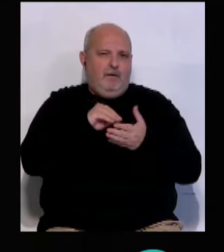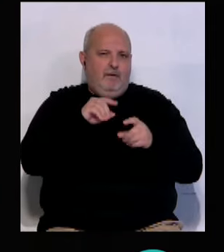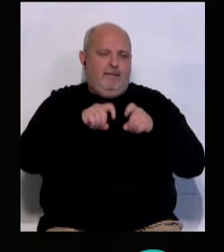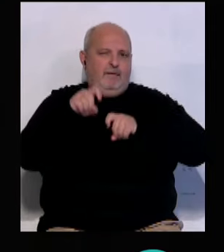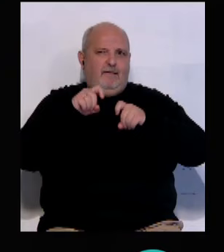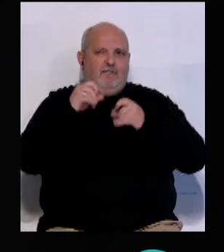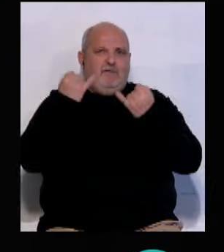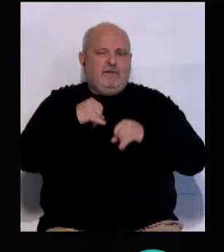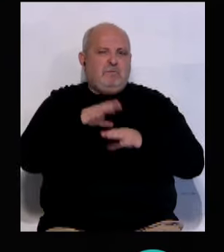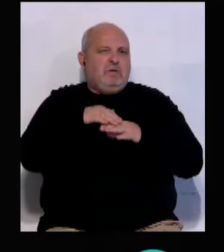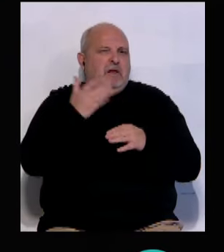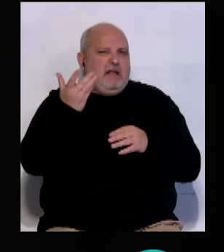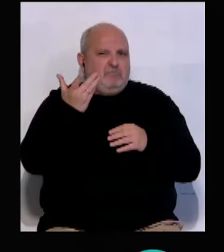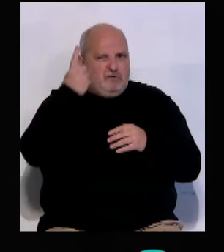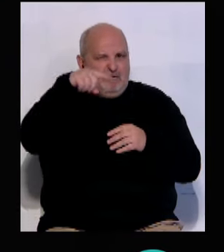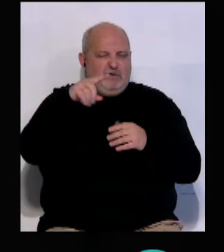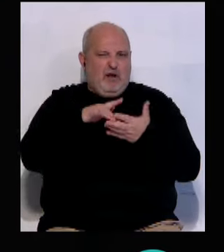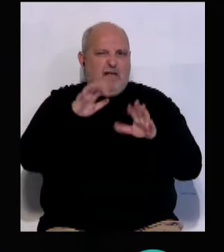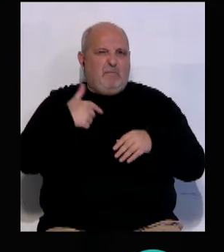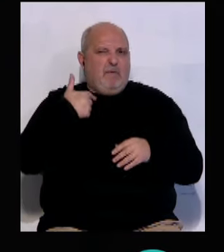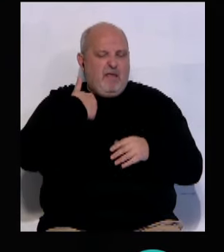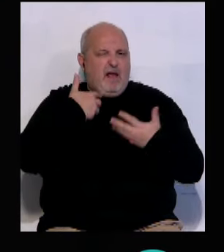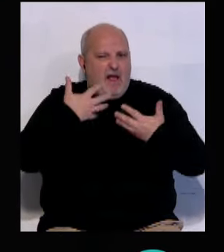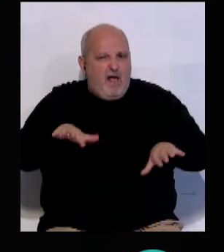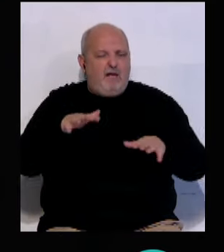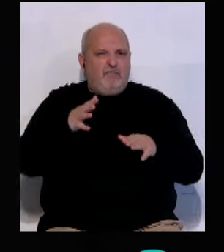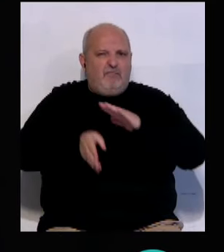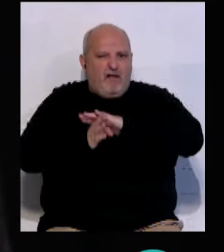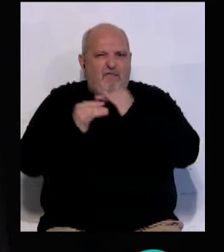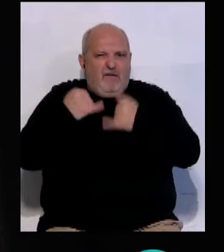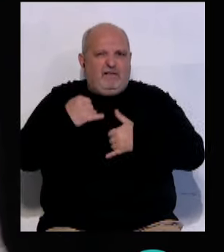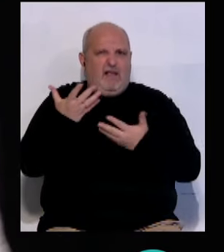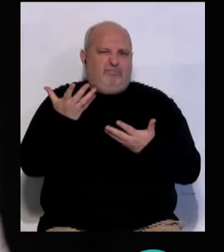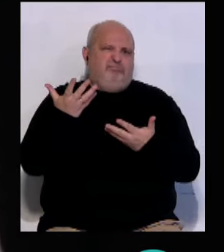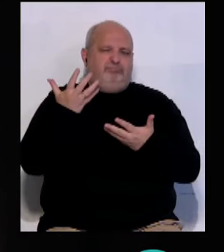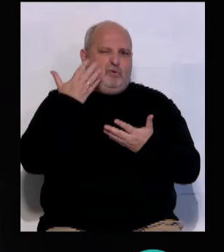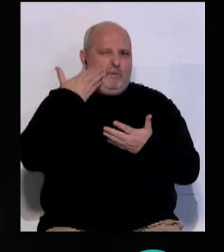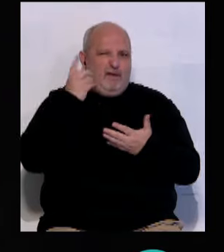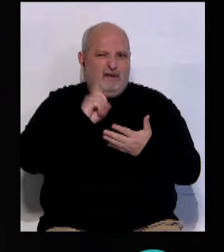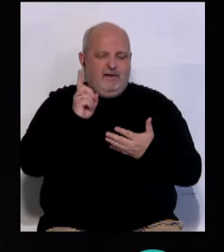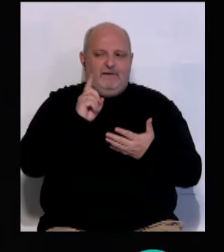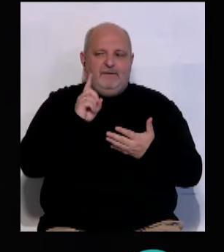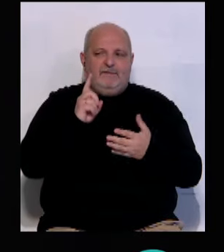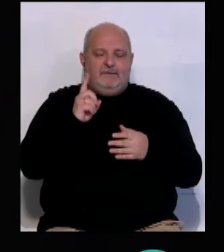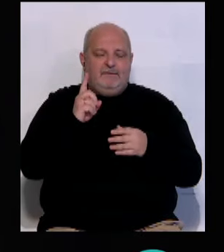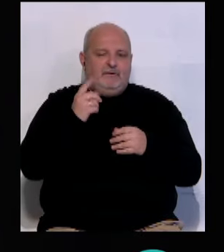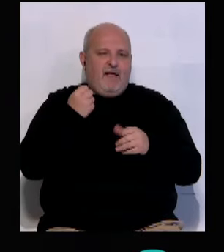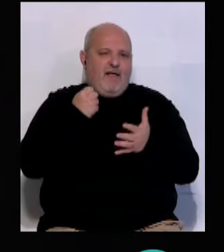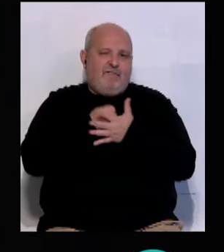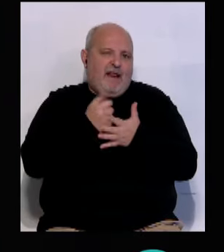fiesta y demás eh es es echar Bueno ech sí porque un poco lo queríamos dejar al final sabemos en el